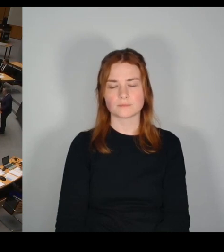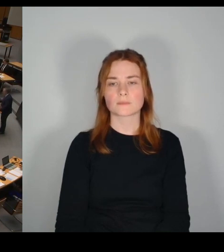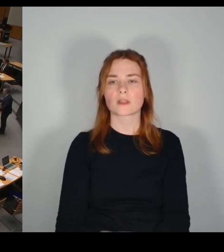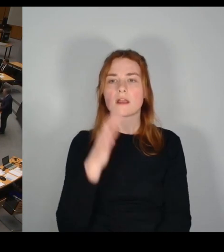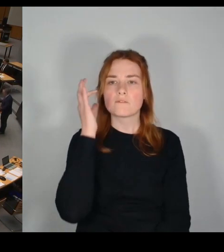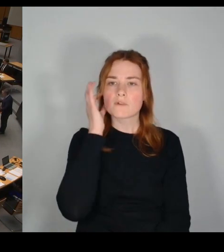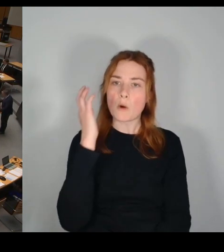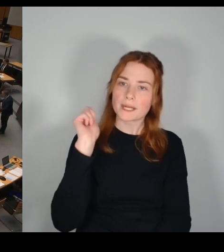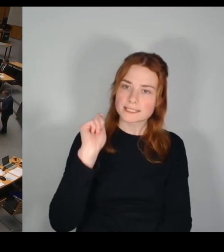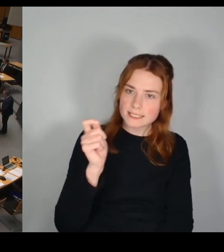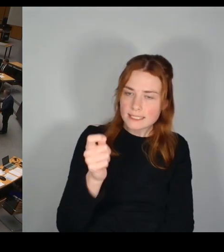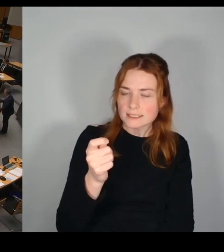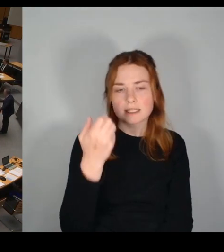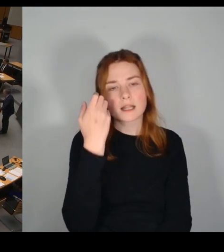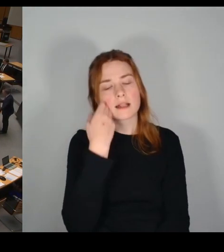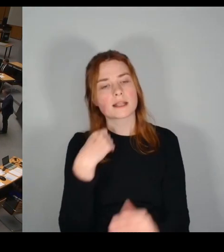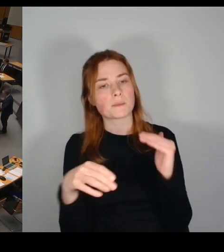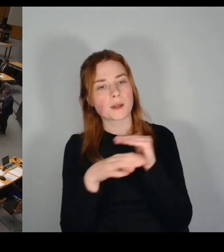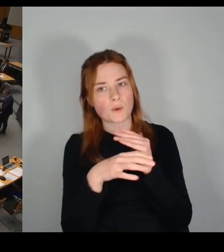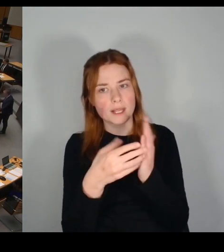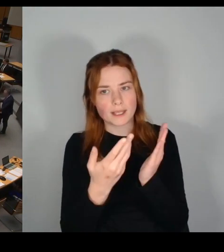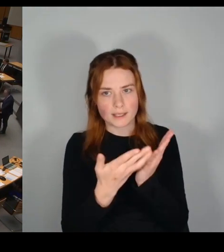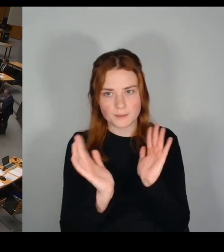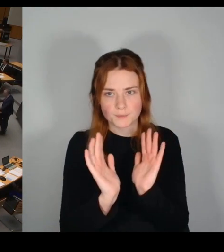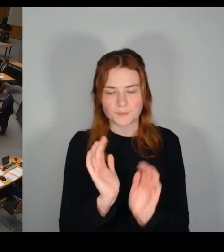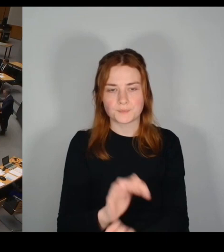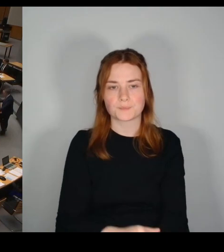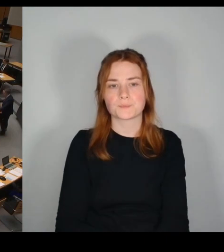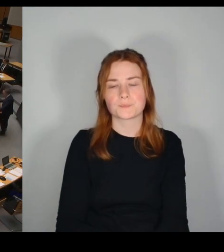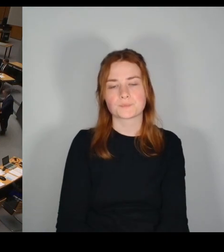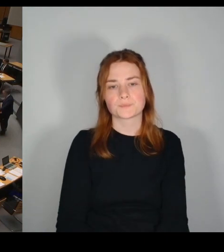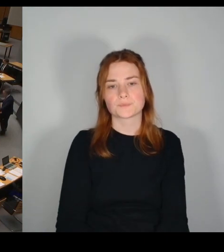Wir beraten einen Antrag der Linksfraktion, mit dem Abschiebungen